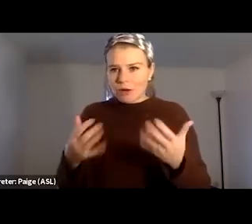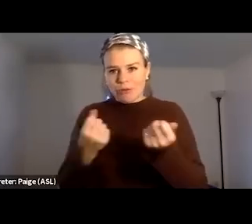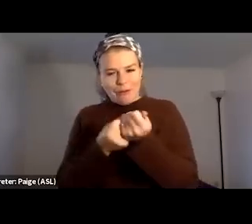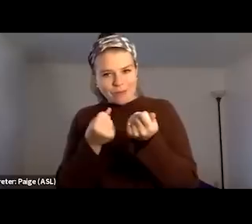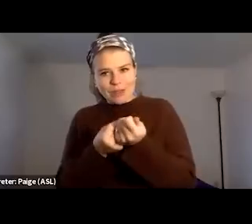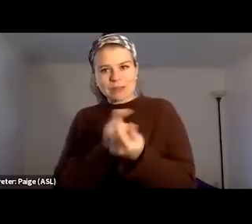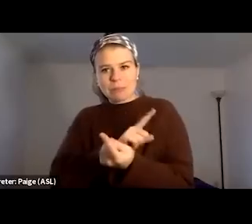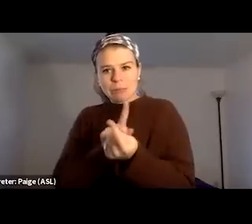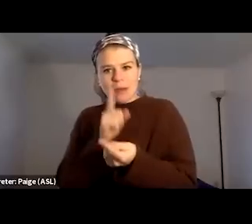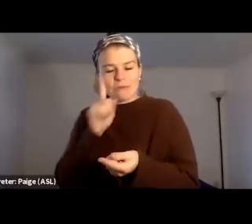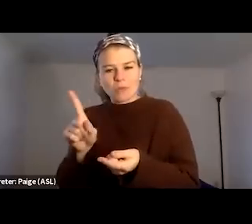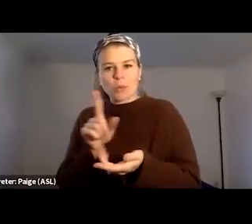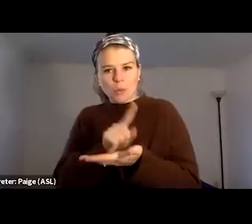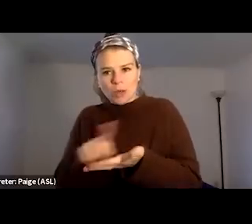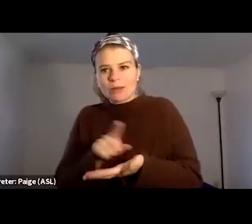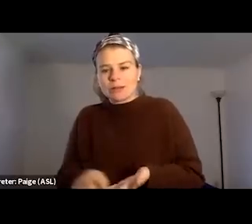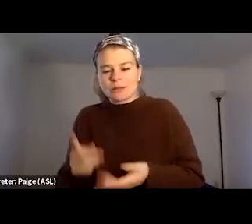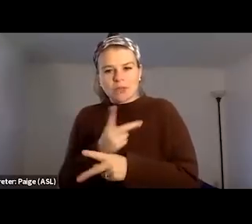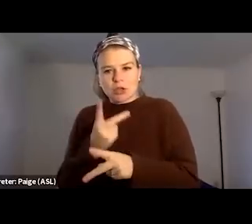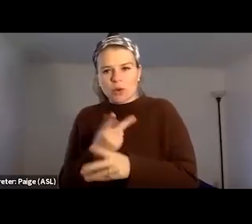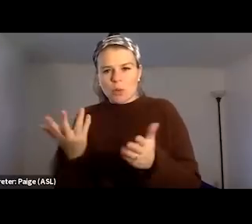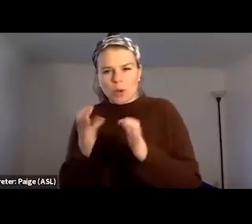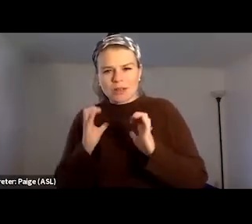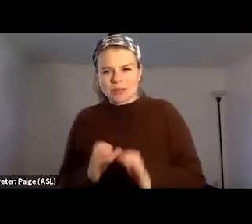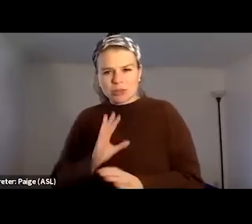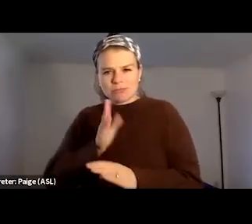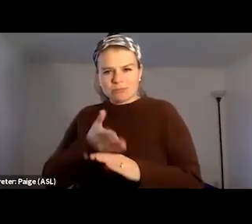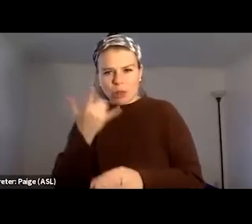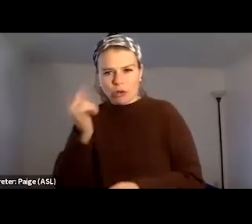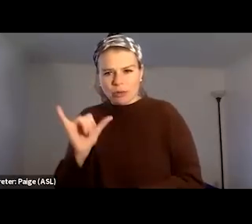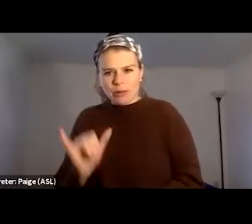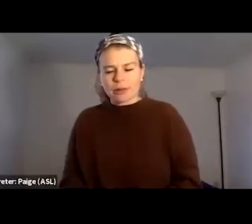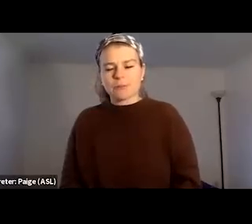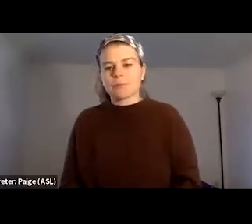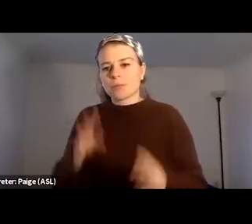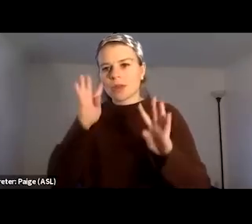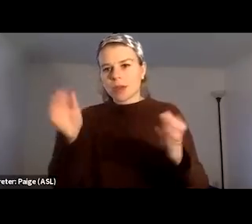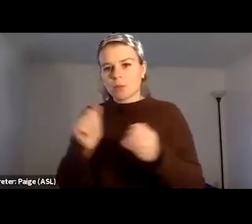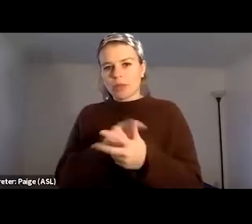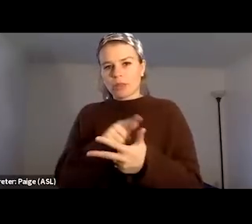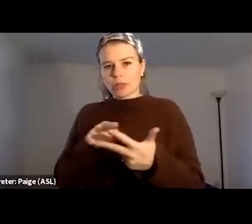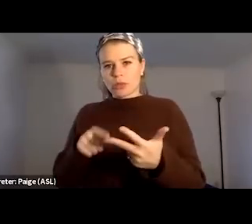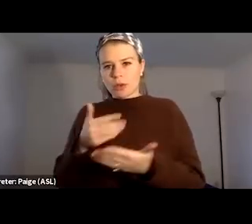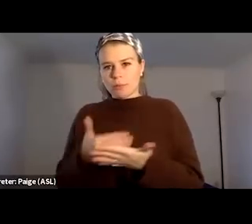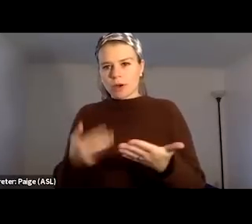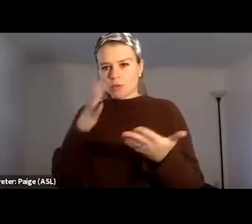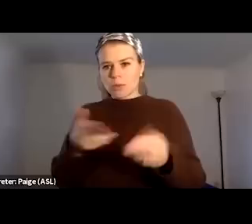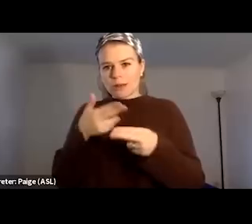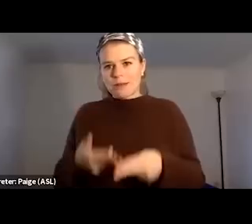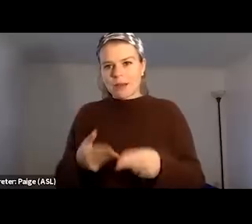nos reunimos durante semanas para determinar cómo podría ser una intervención de ciudadanía. Se nos ocurrieron tres partes para lo que llamamos el "Proyecto Ciudadanos".